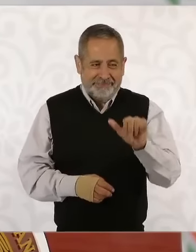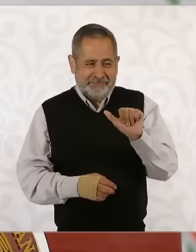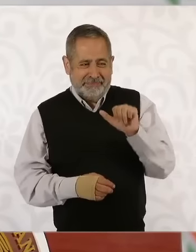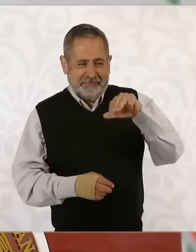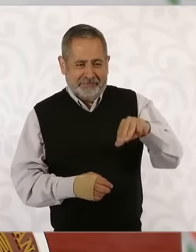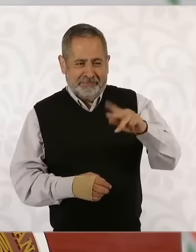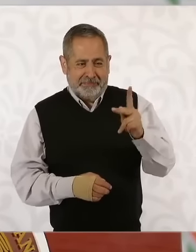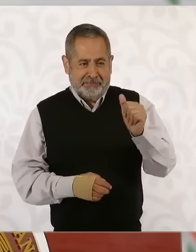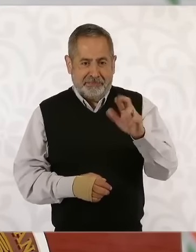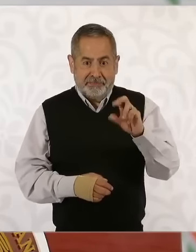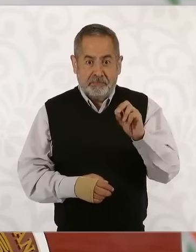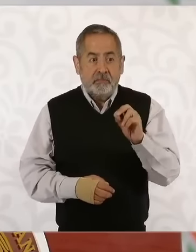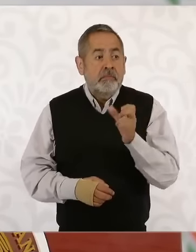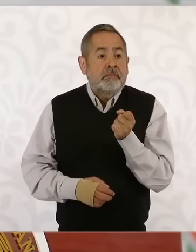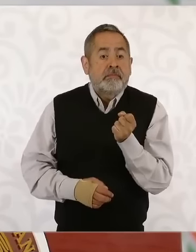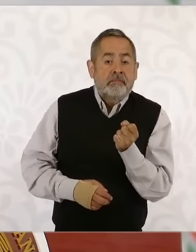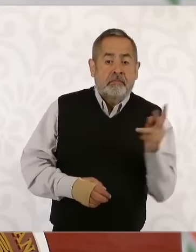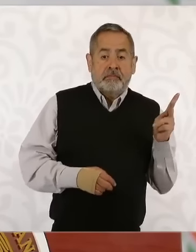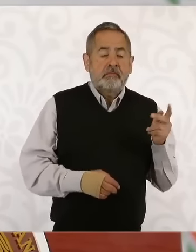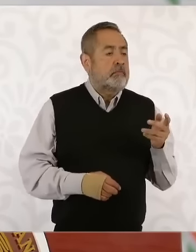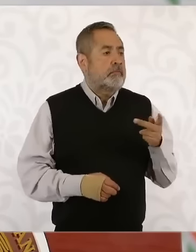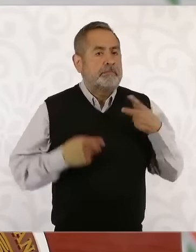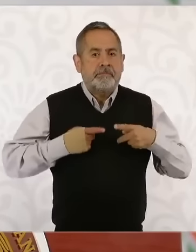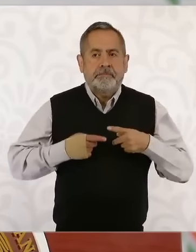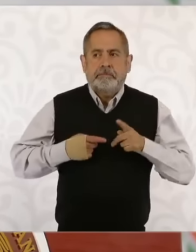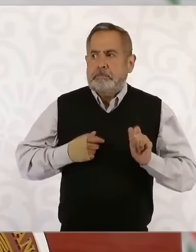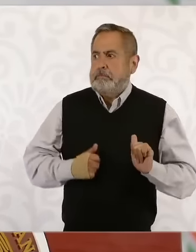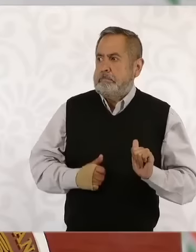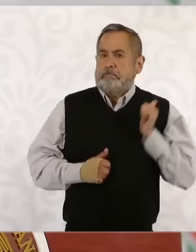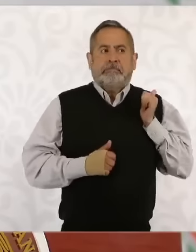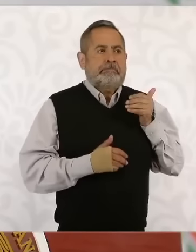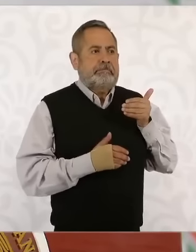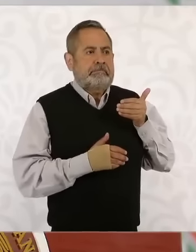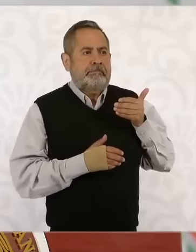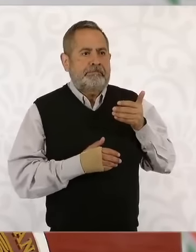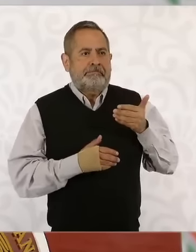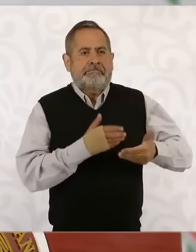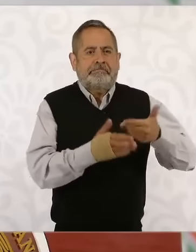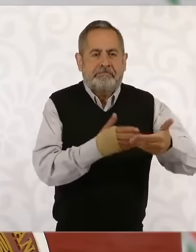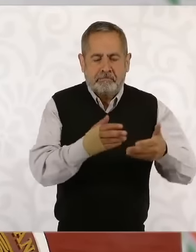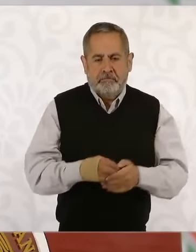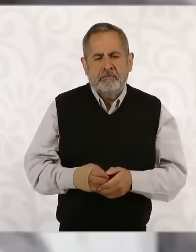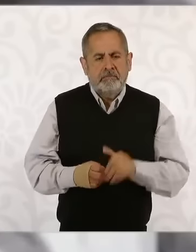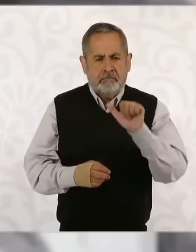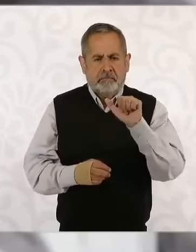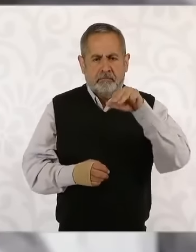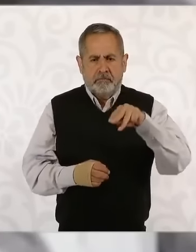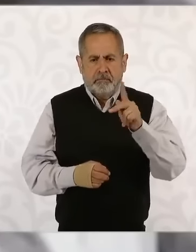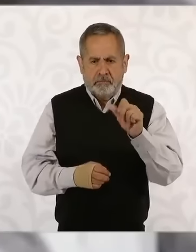lo largo de su historia ha venido evolucionando, ha venido cambiando para hacerlo más moderno,